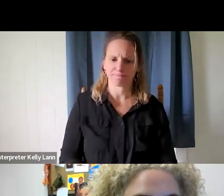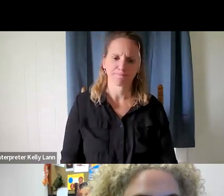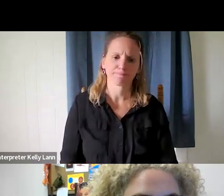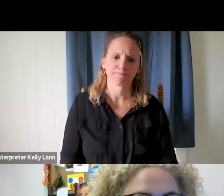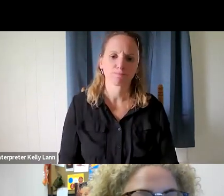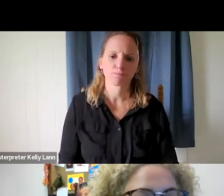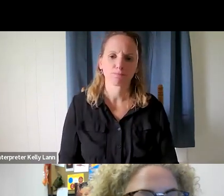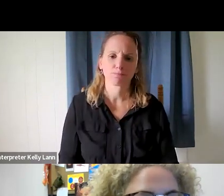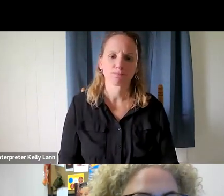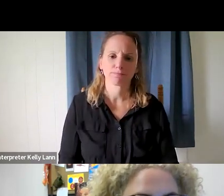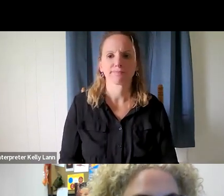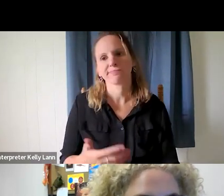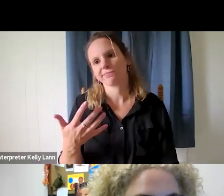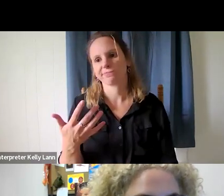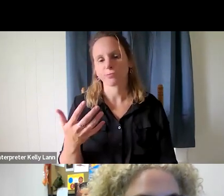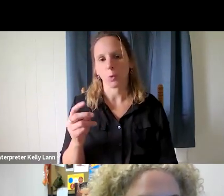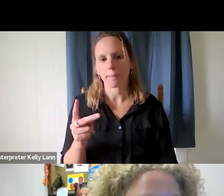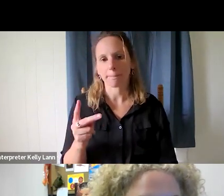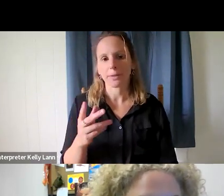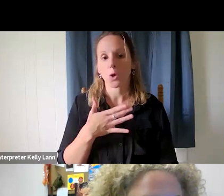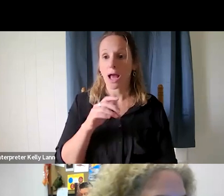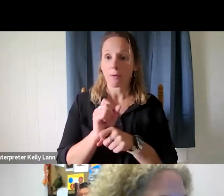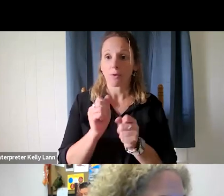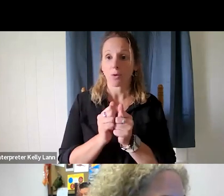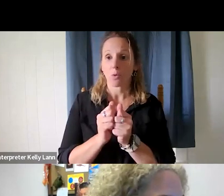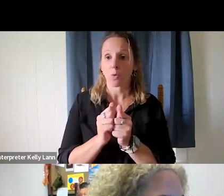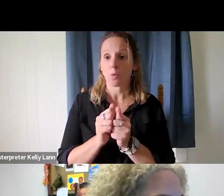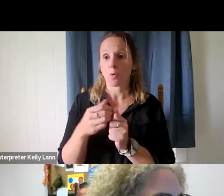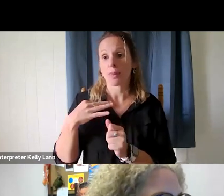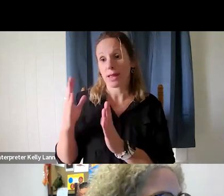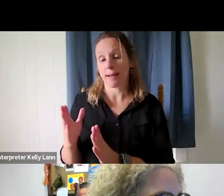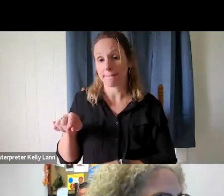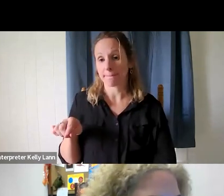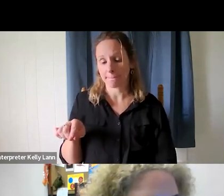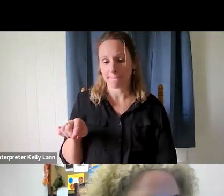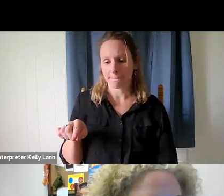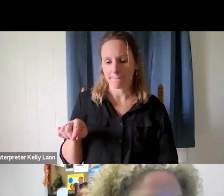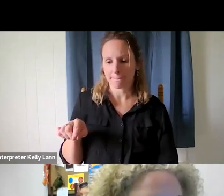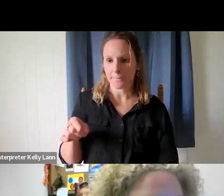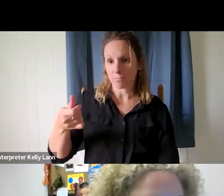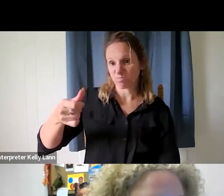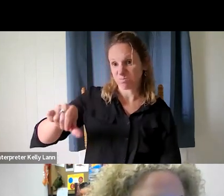Creo que es mejor contar una anécdota. Una vez trabajé con un solicitante a quien le habían denegado cuatro veces